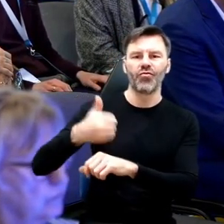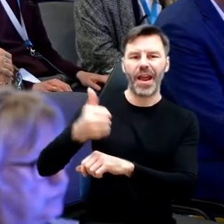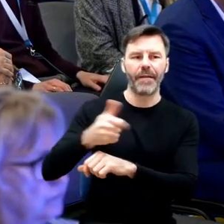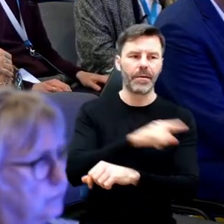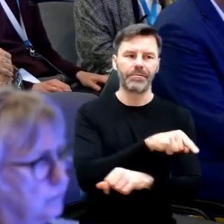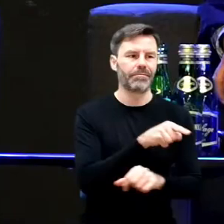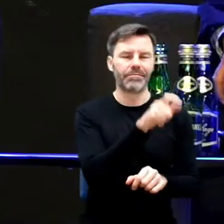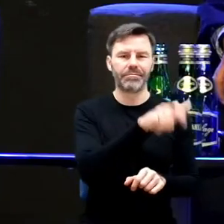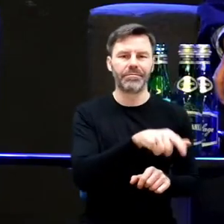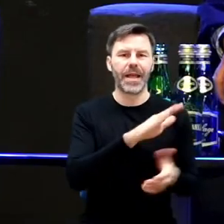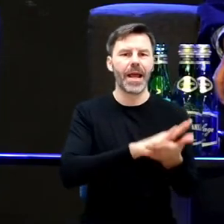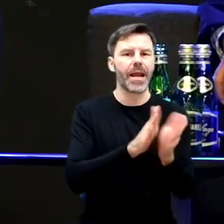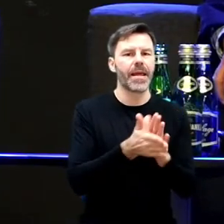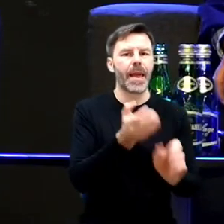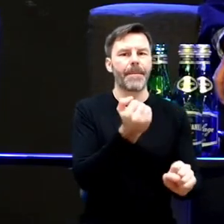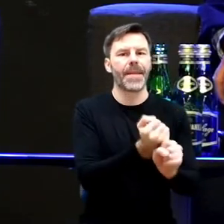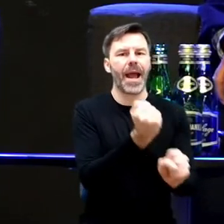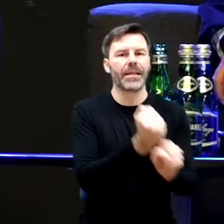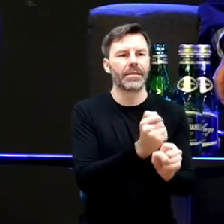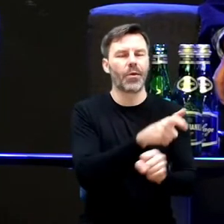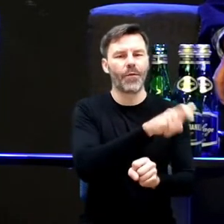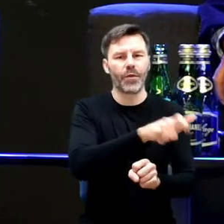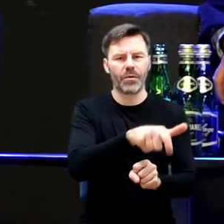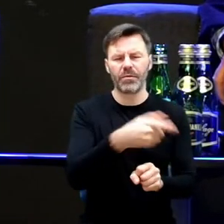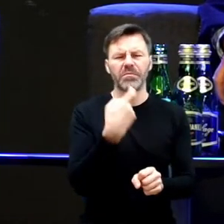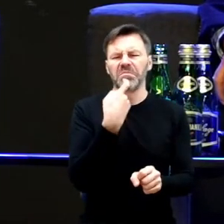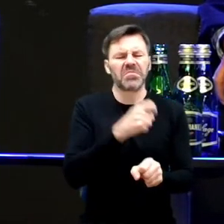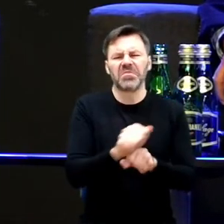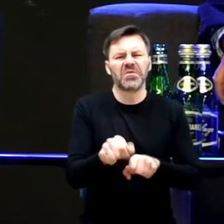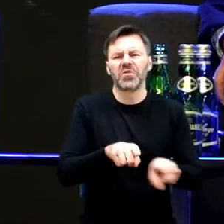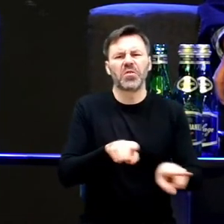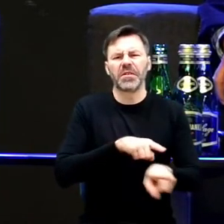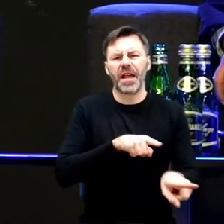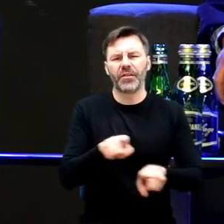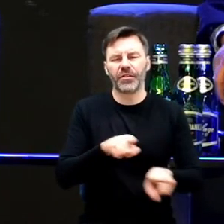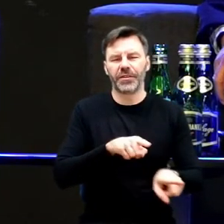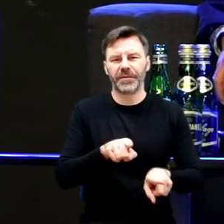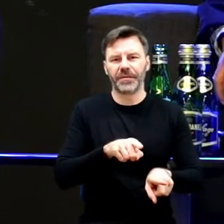A co to znaczy, że to pracodawca